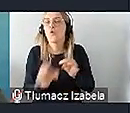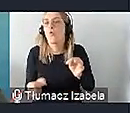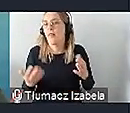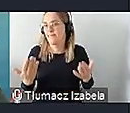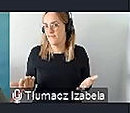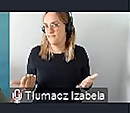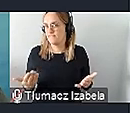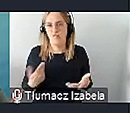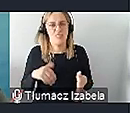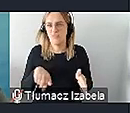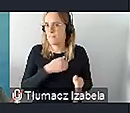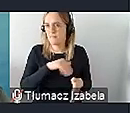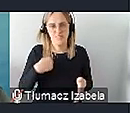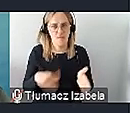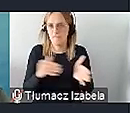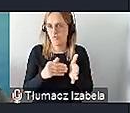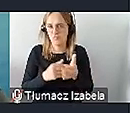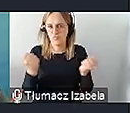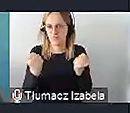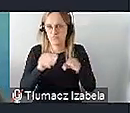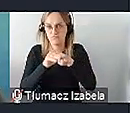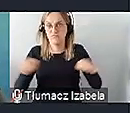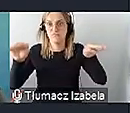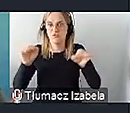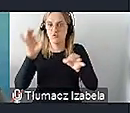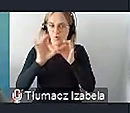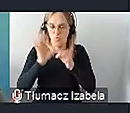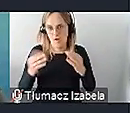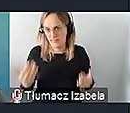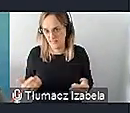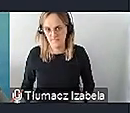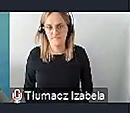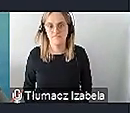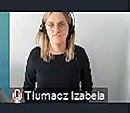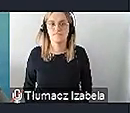bo nie potrzebujemy aż tak dużego poziomu szczegółu. Więc to jest kwestia zdjęć.